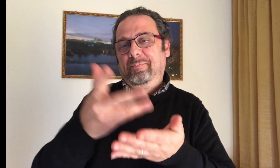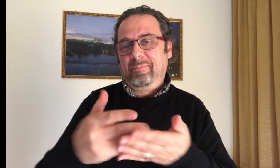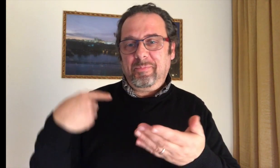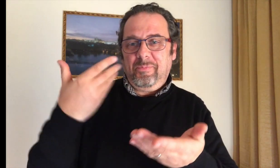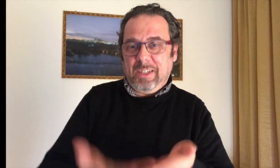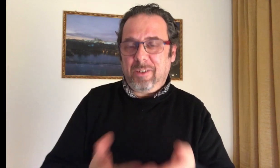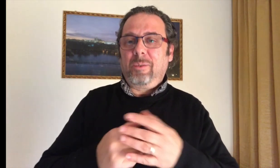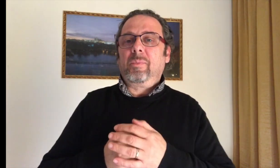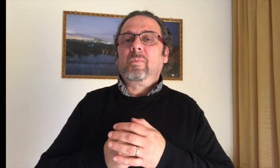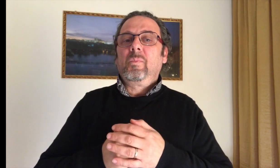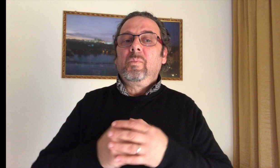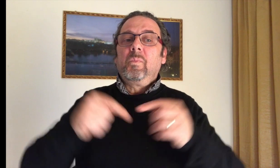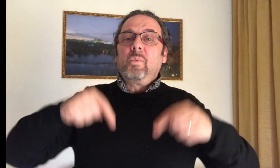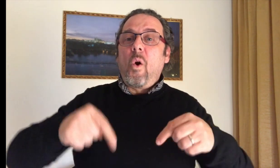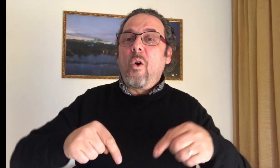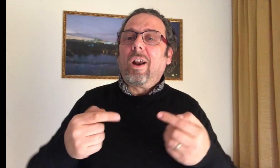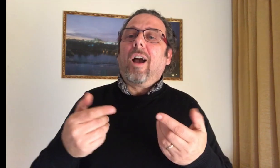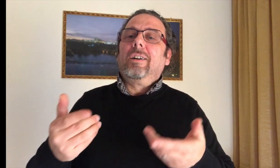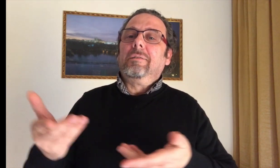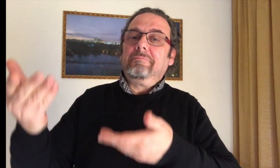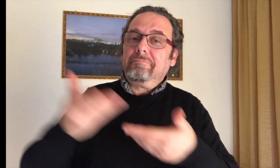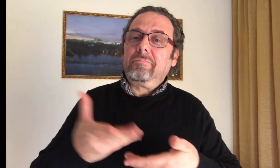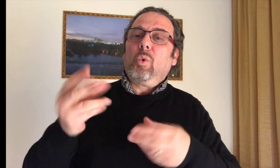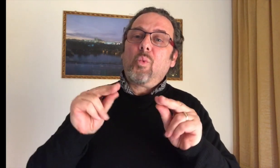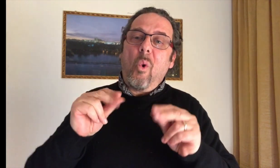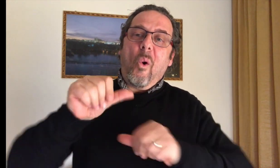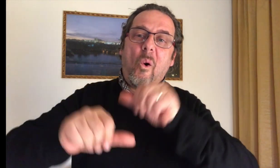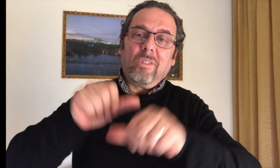è proprio quello di superare tutto ciò! Questa è una storia mai avvenuta! Si va avanti…questa è la